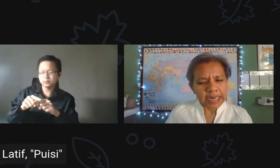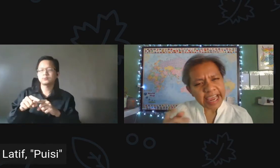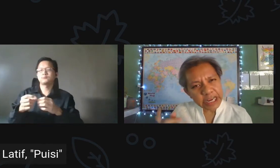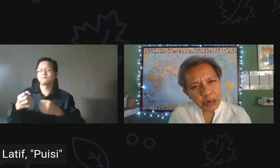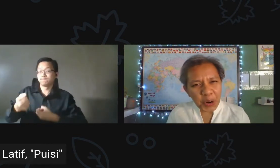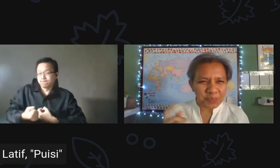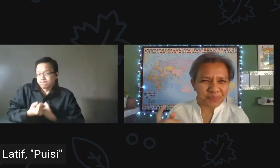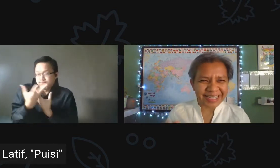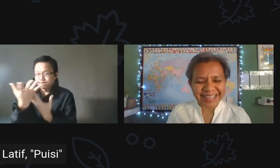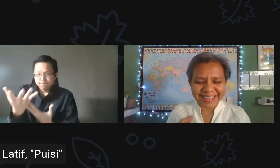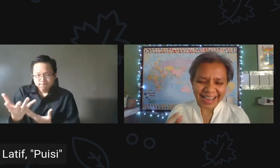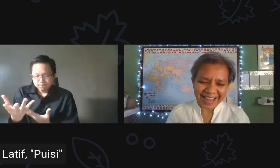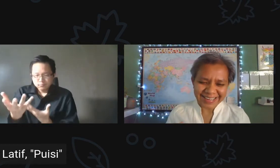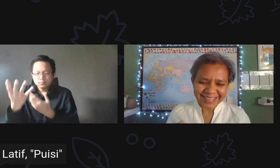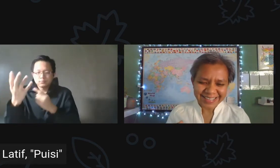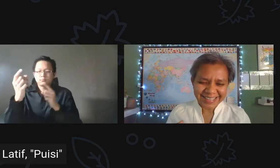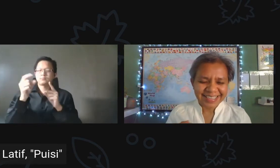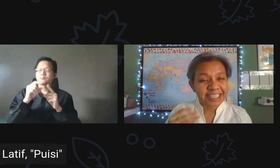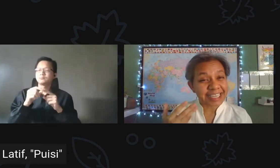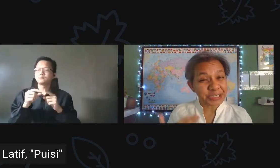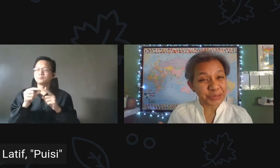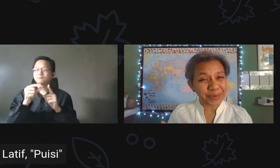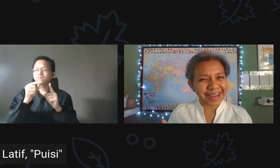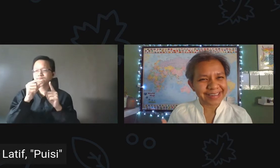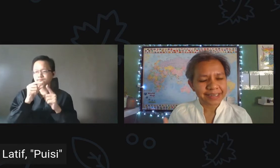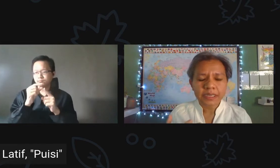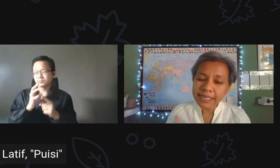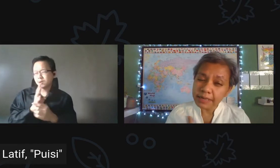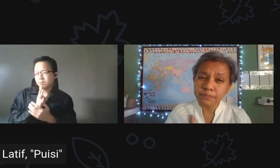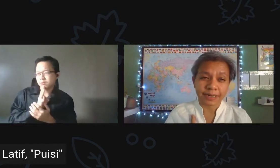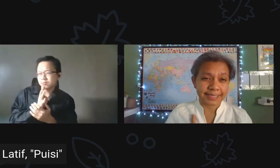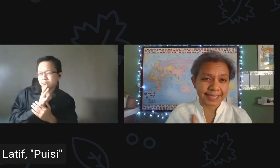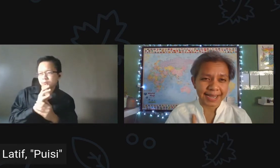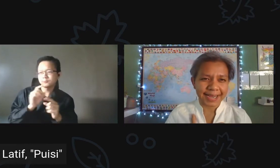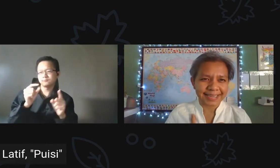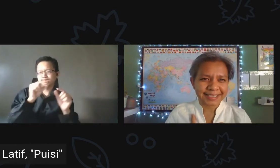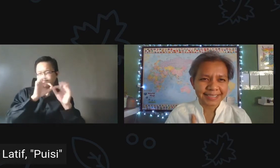lenggok perkataan, senyuman dan perasaan